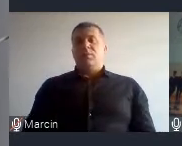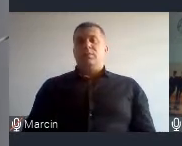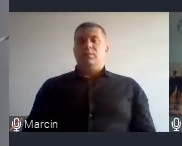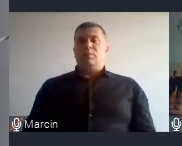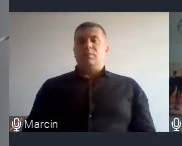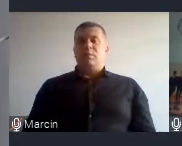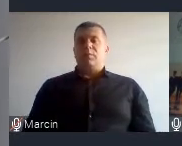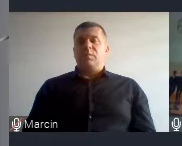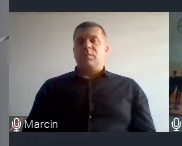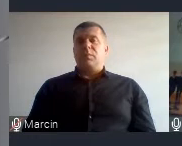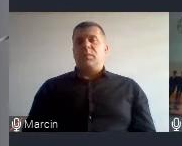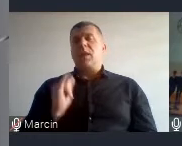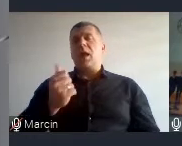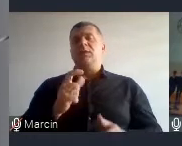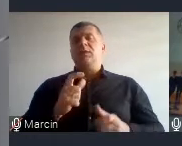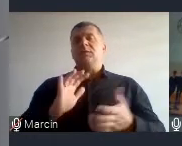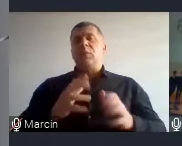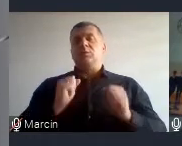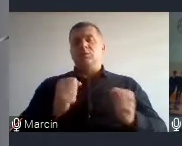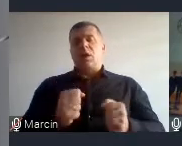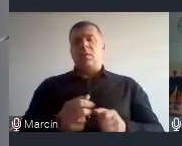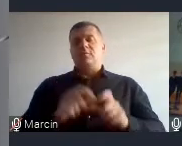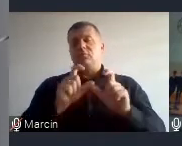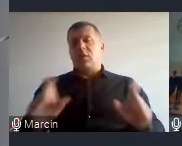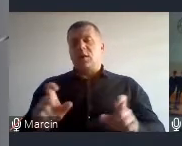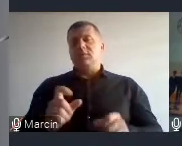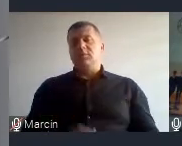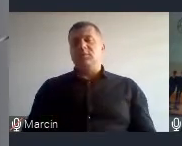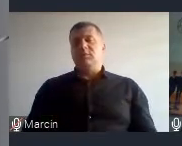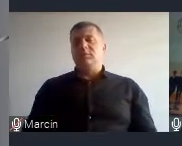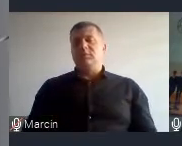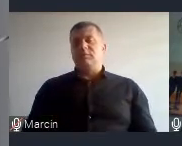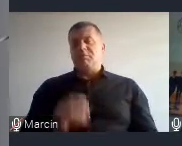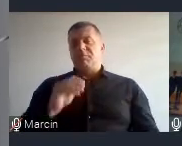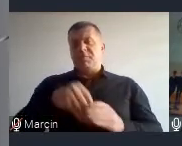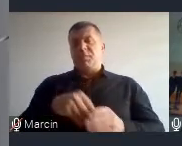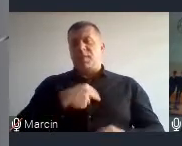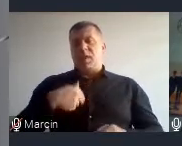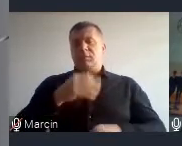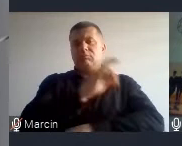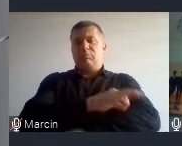W jaki sposób działamy w momencie,